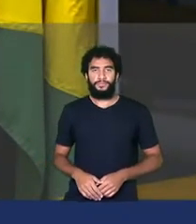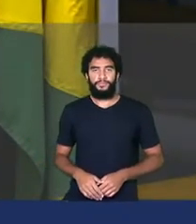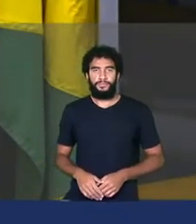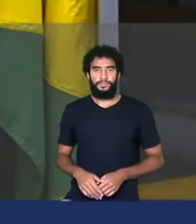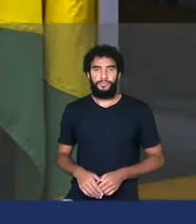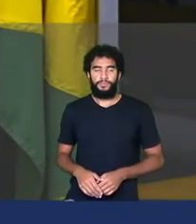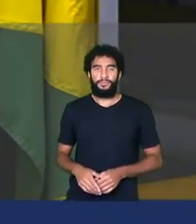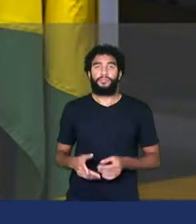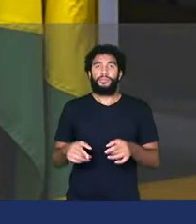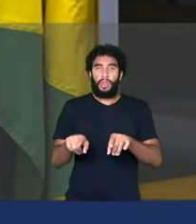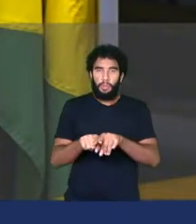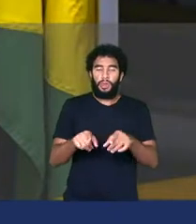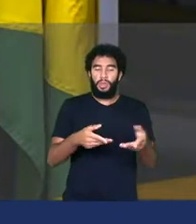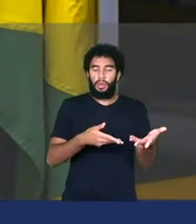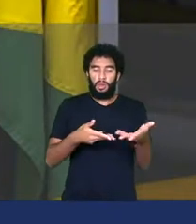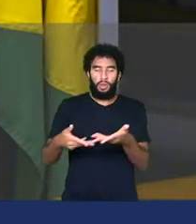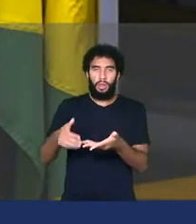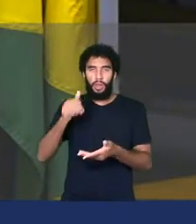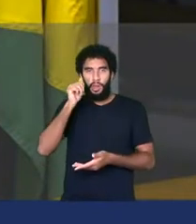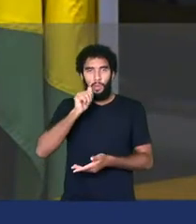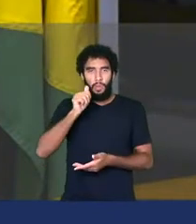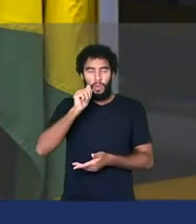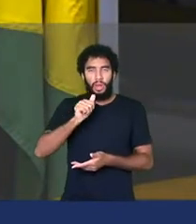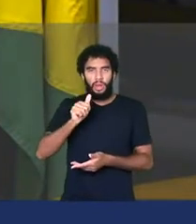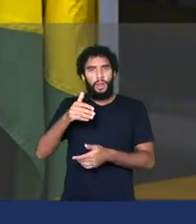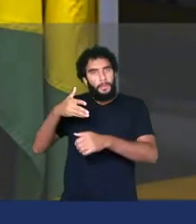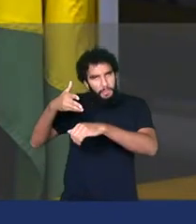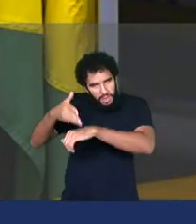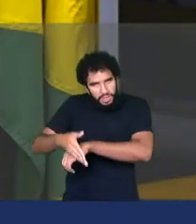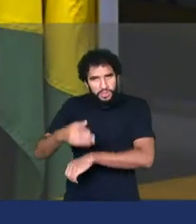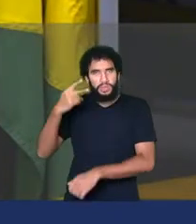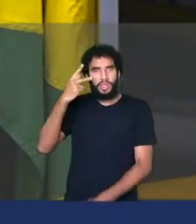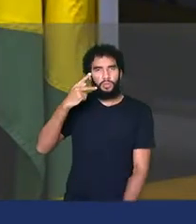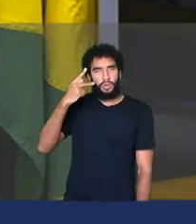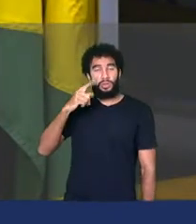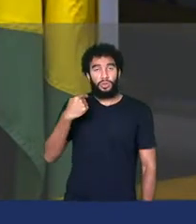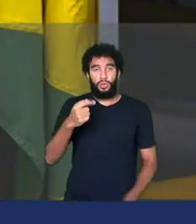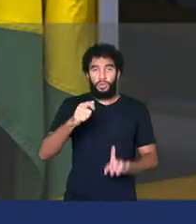AQUI PARA CONVIDAR AS MULHERES A PARTICIPAR DA POLÍTICA. NÓS ESTAMOS NO MÊS DE FEVEREIRO, VOCÊS SABEM QUE AS